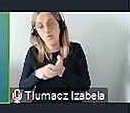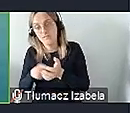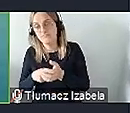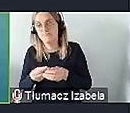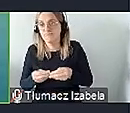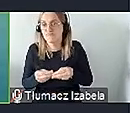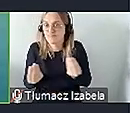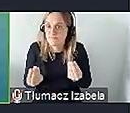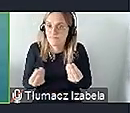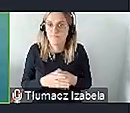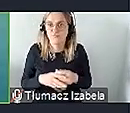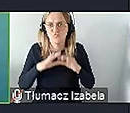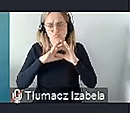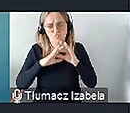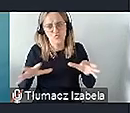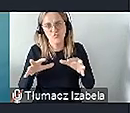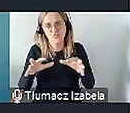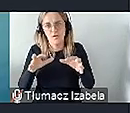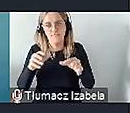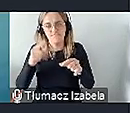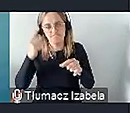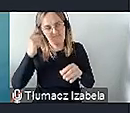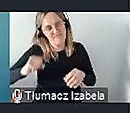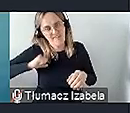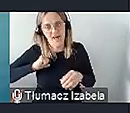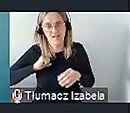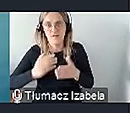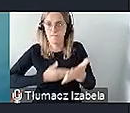Dużo państwo dali fajnych propozycji.